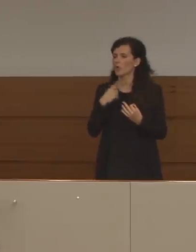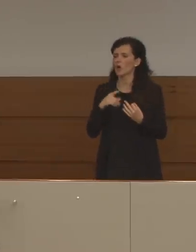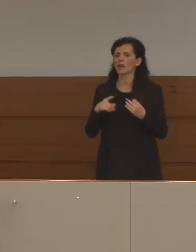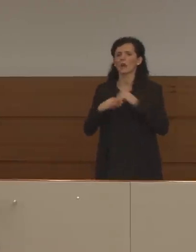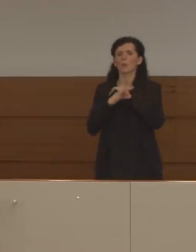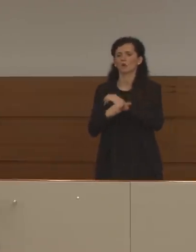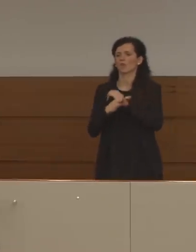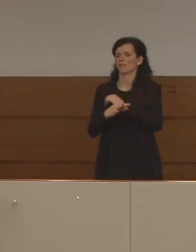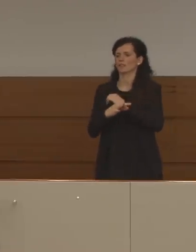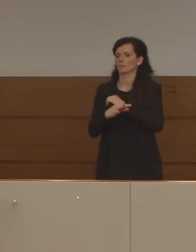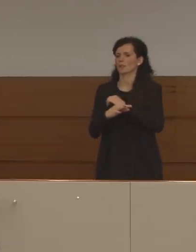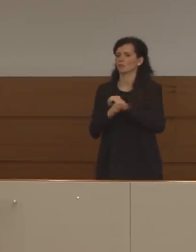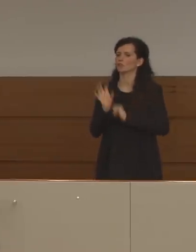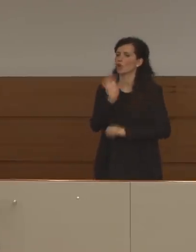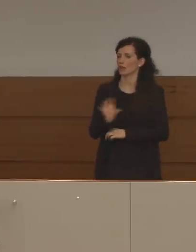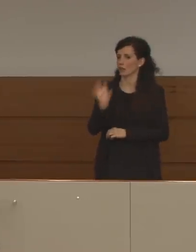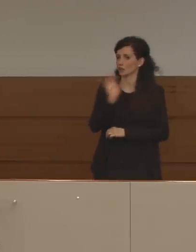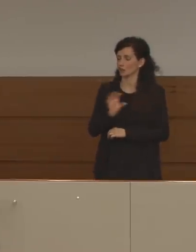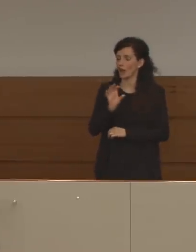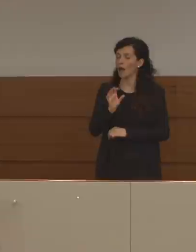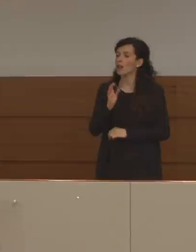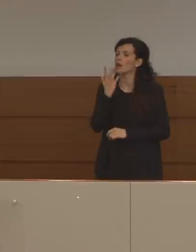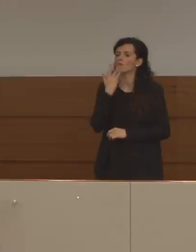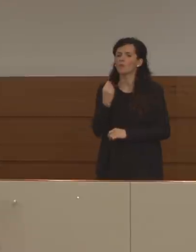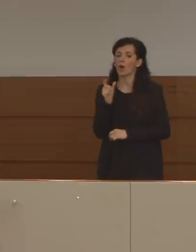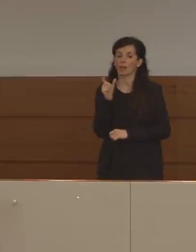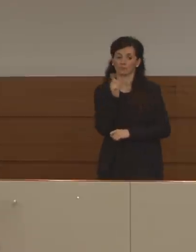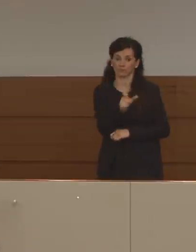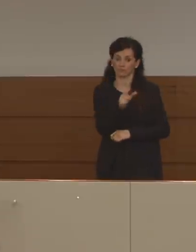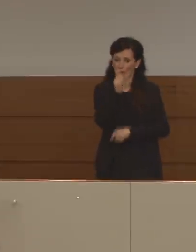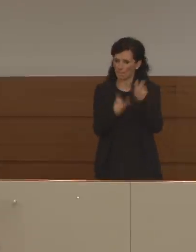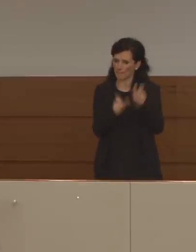di far fare l'autoisolamento obbligatorio a chi rientra dalle